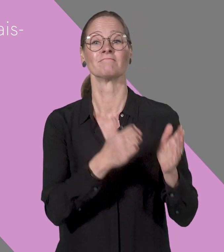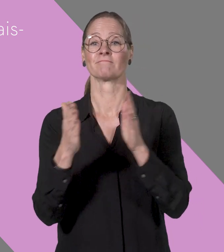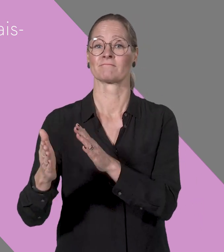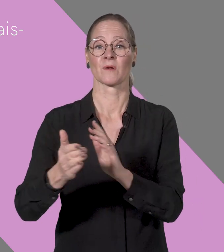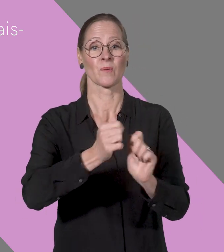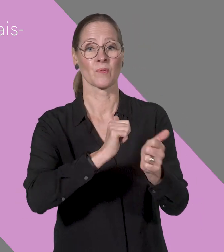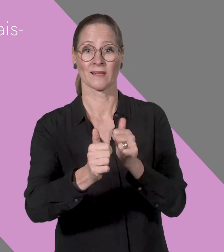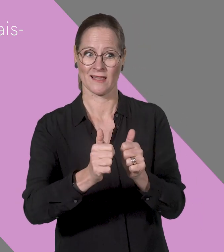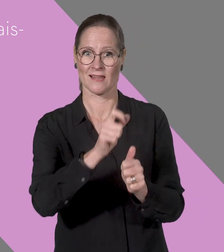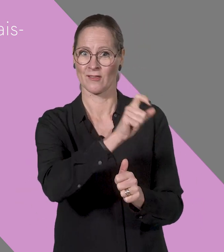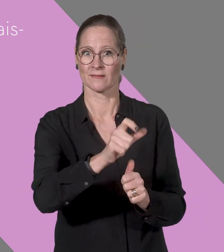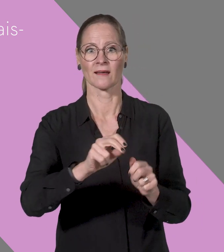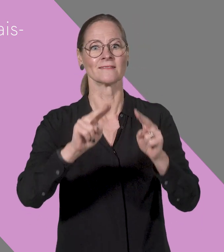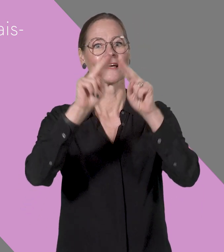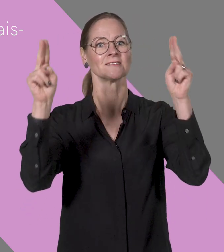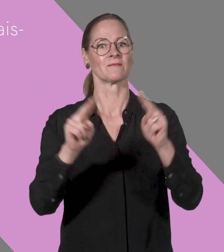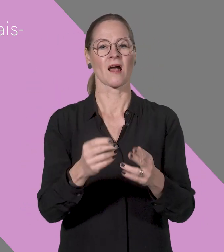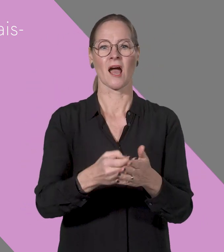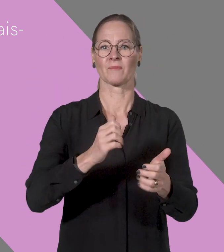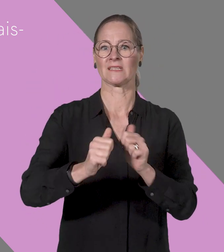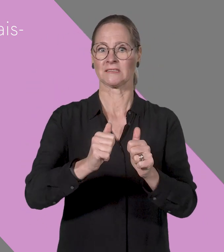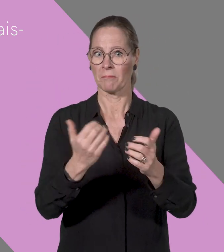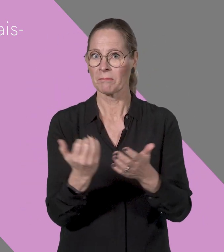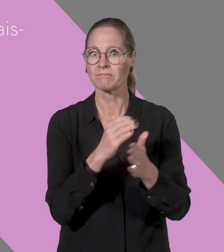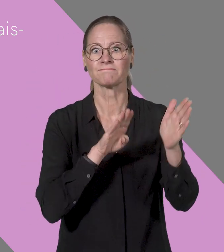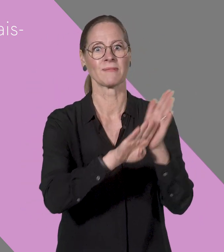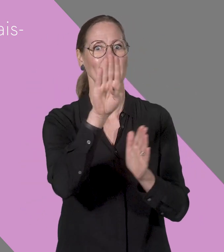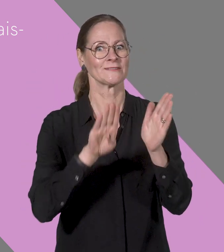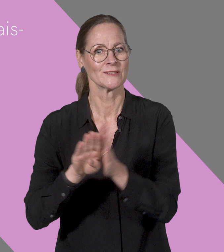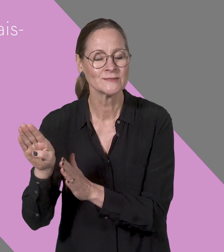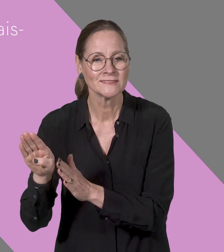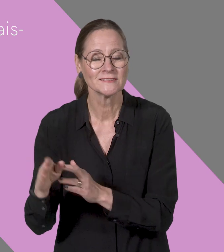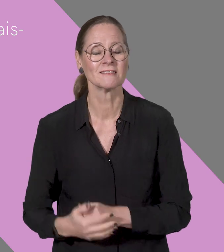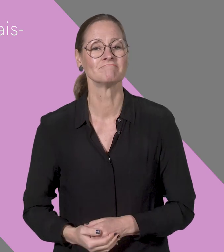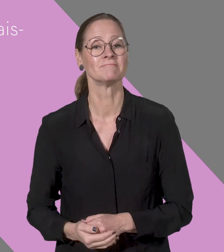ja urheilijoiden kansainvälisestä arvokisamenestyksestä.